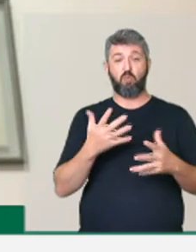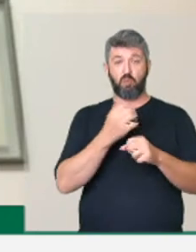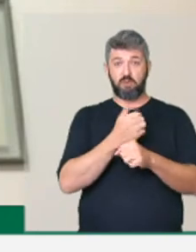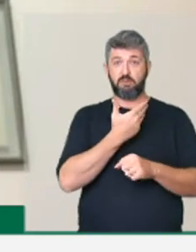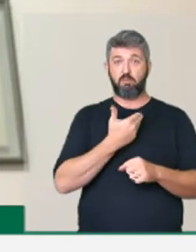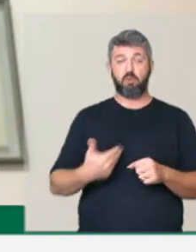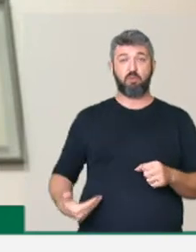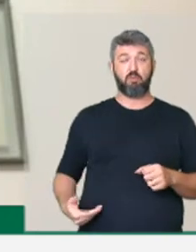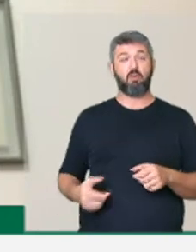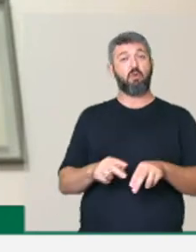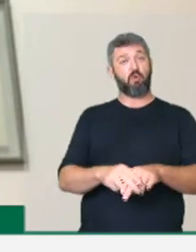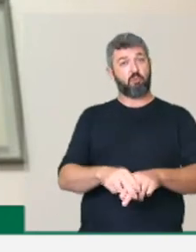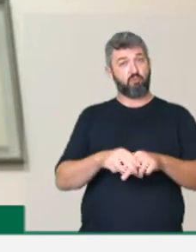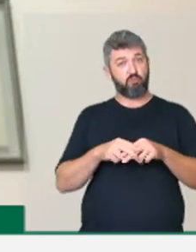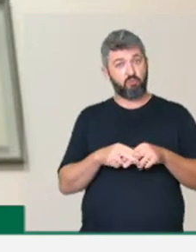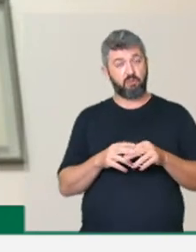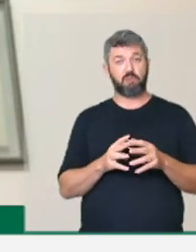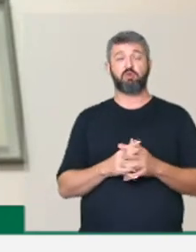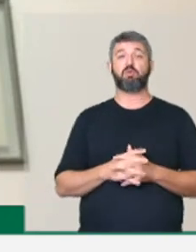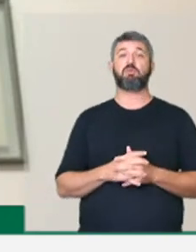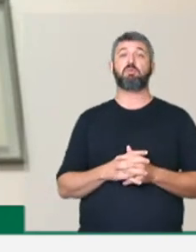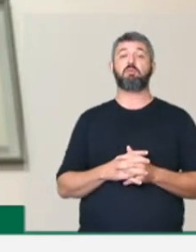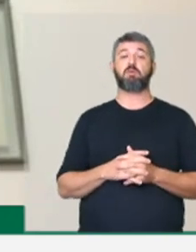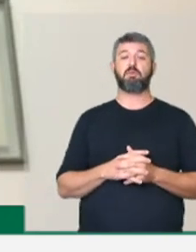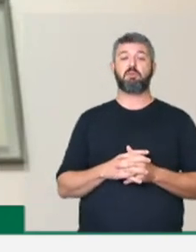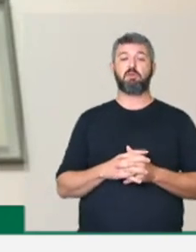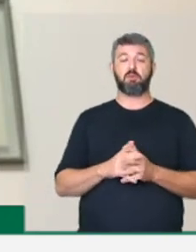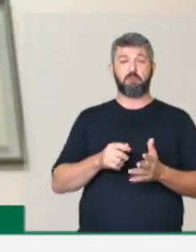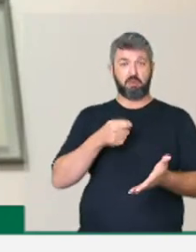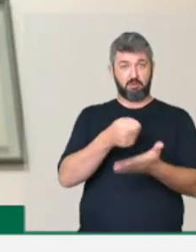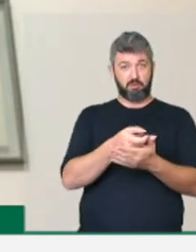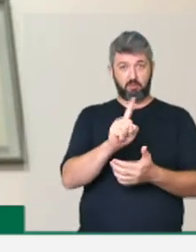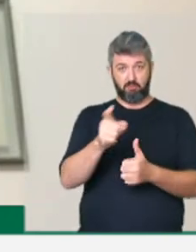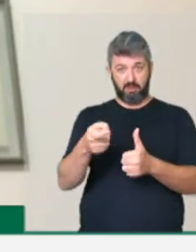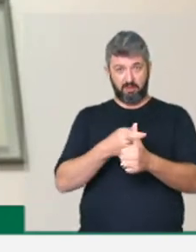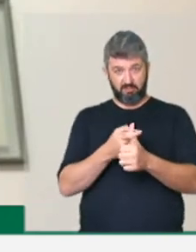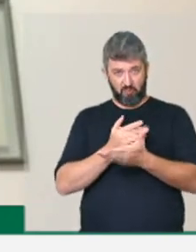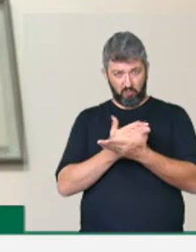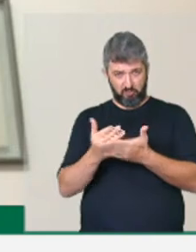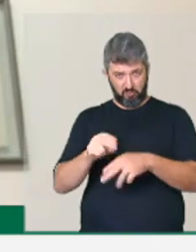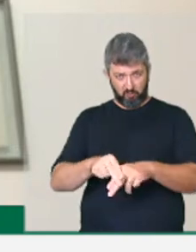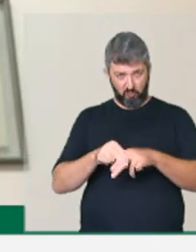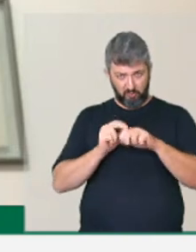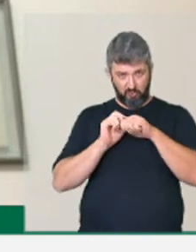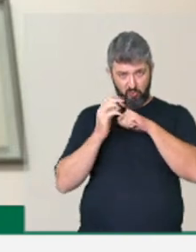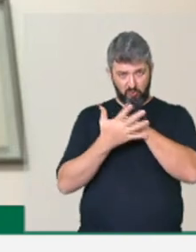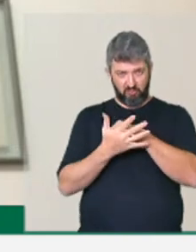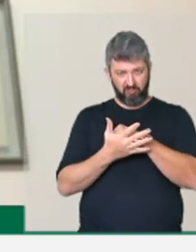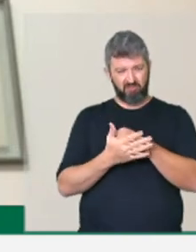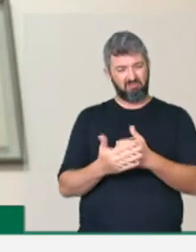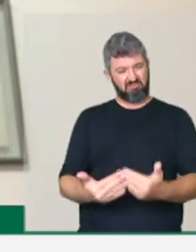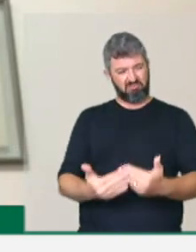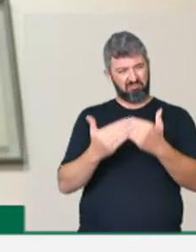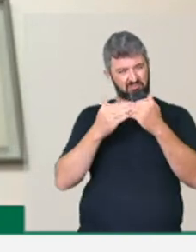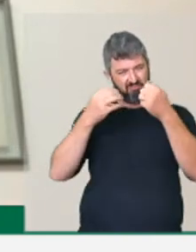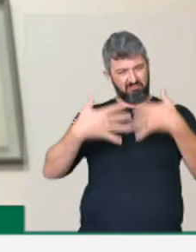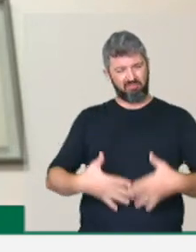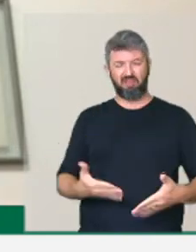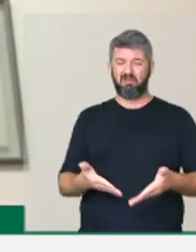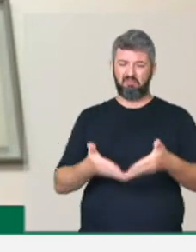SOFRENDO ESSA PANDEMIA. HÁ DÉ CADAS, ESSES EMPRESÁRIOS NÃO HONRAM COM OS SEUS COMPROMISSOS COM O ESTADO BRASILEIRO. PORTANTO RECURSOS